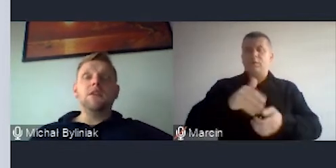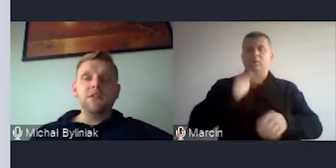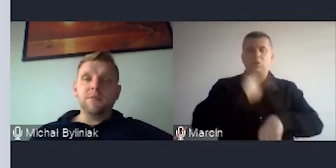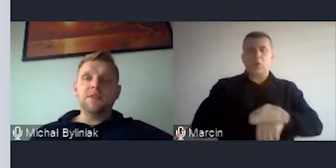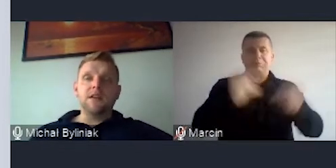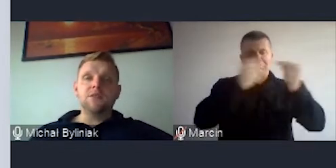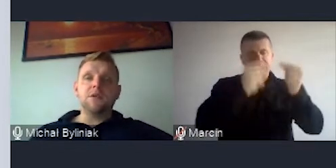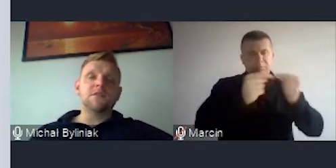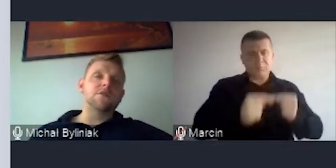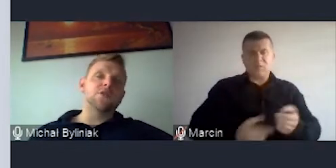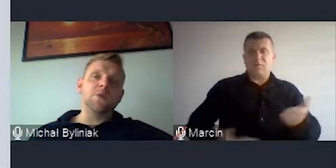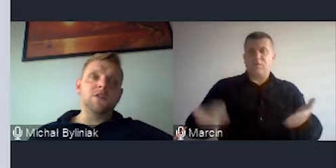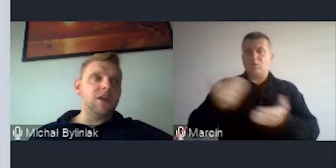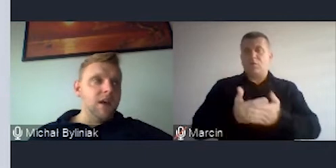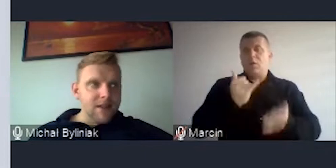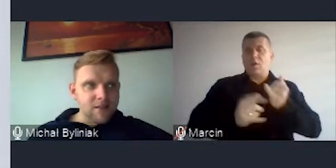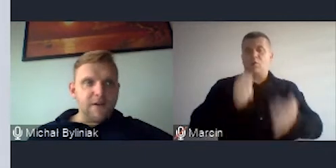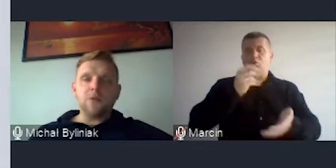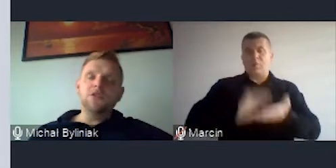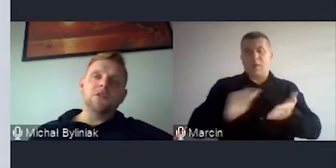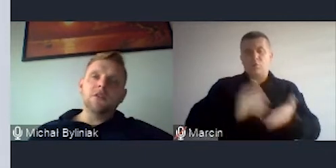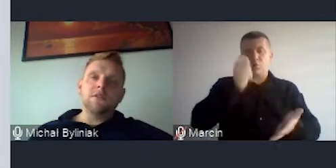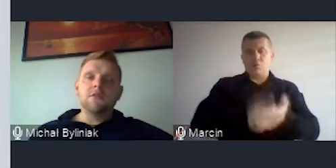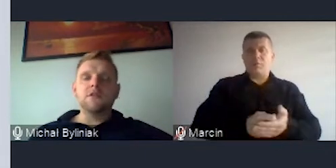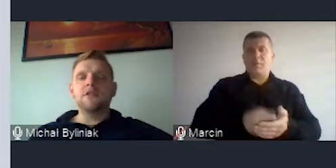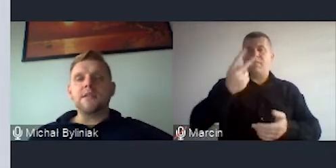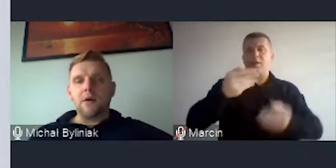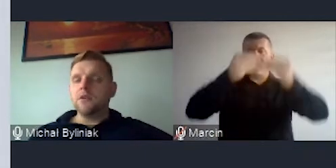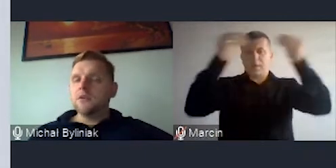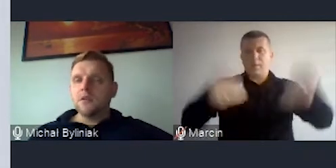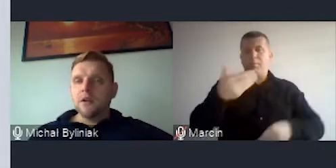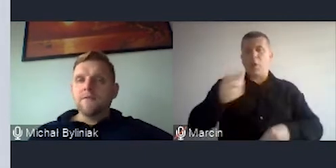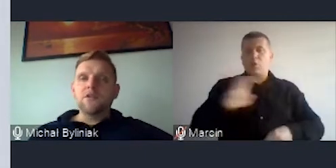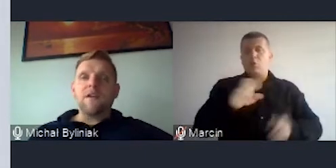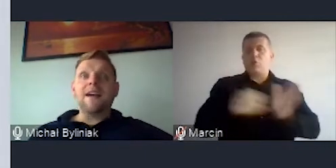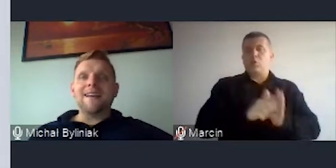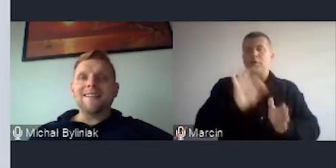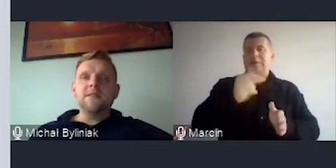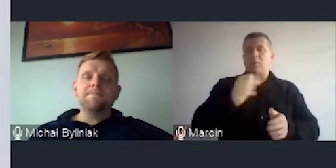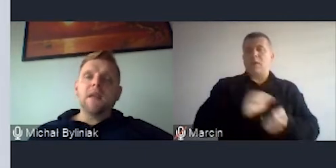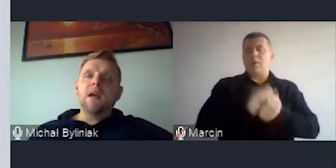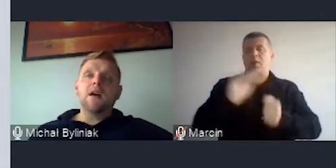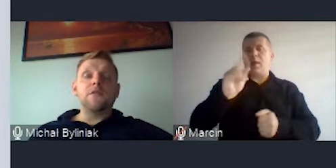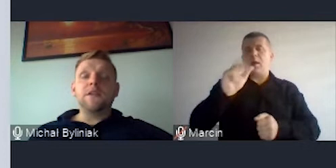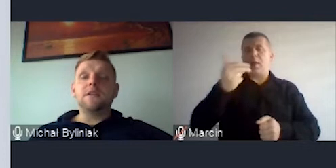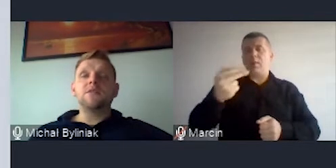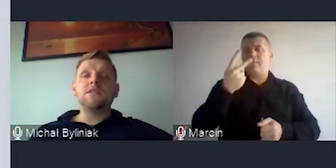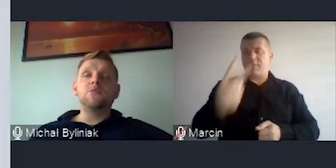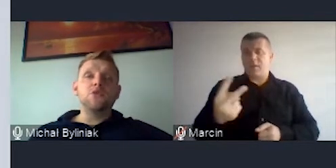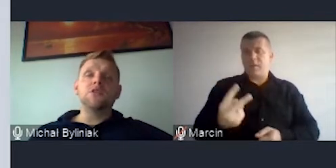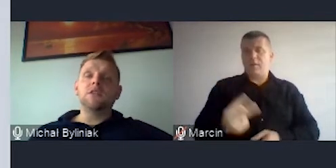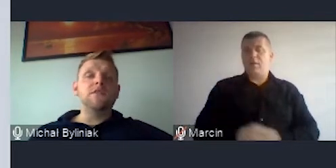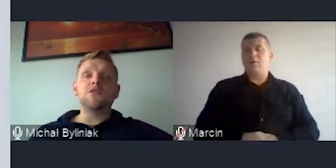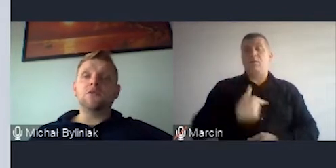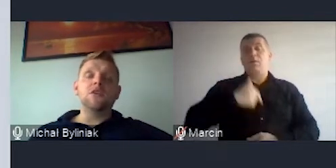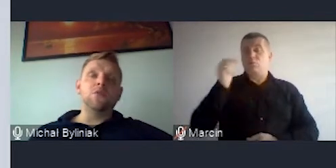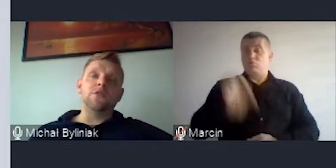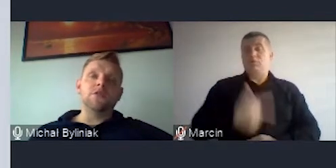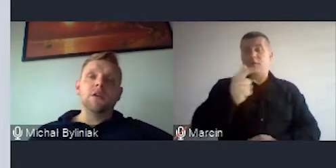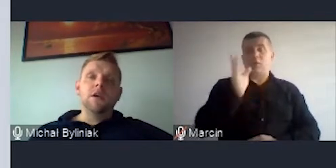Jeśli napisaliście Państwo, że kupujecie 2 monitory do tych saun czy dwa ekrany, to w takiej sytuacji musicie te dwie sztuki kupić.